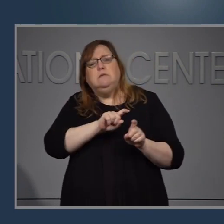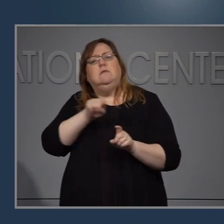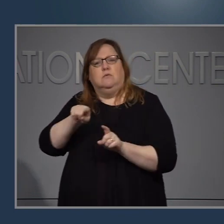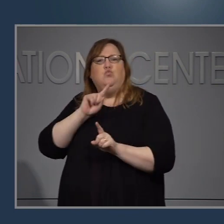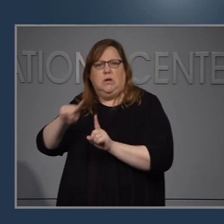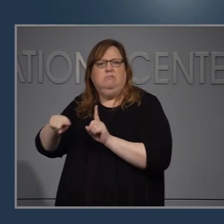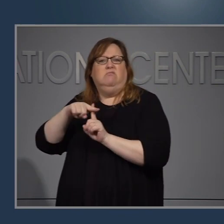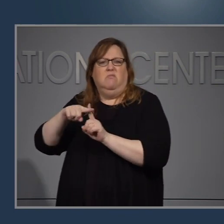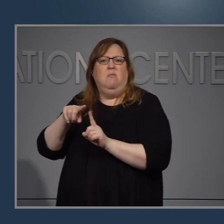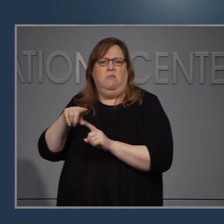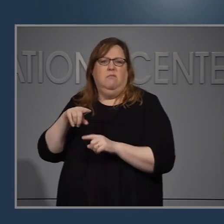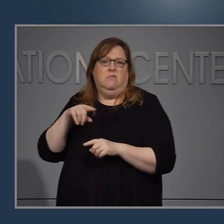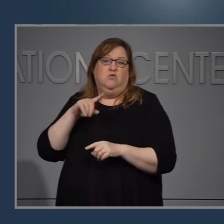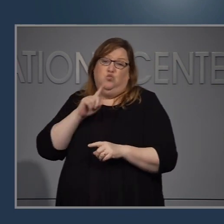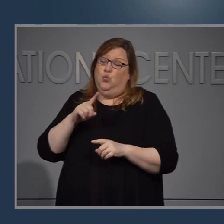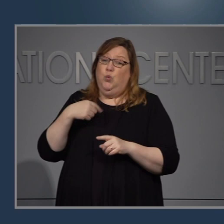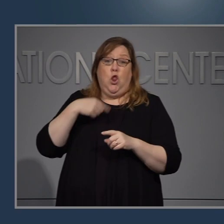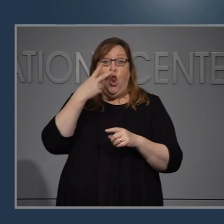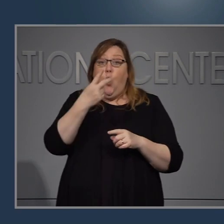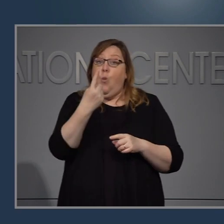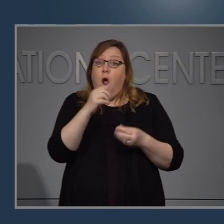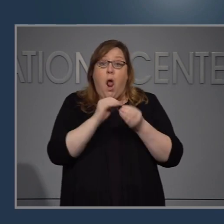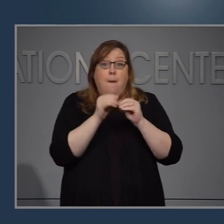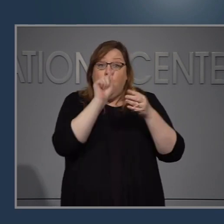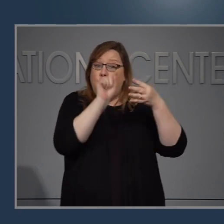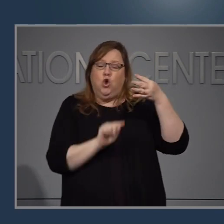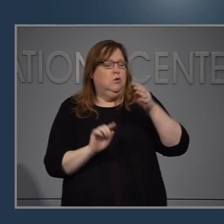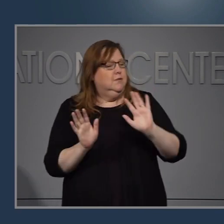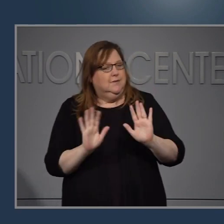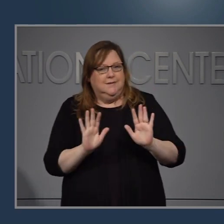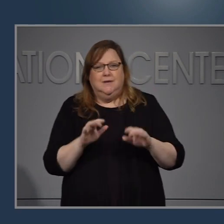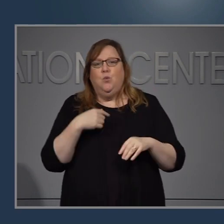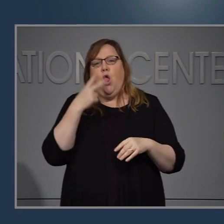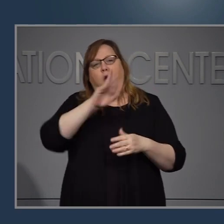tienen limitaciones muy bien, pasando la primera gráfica.